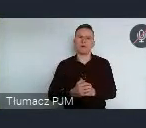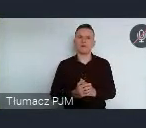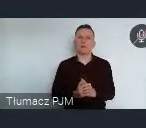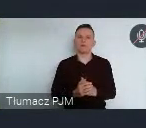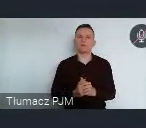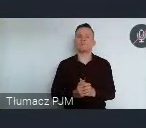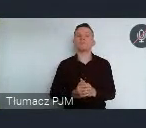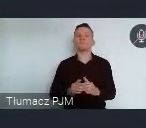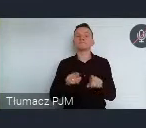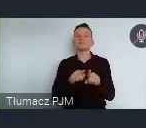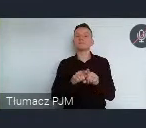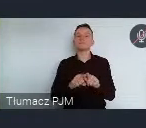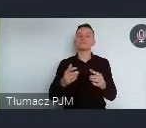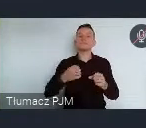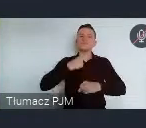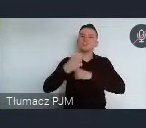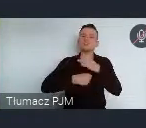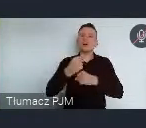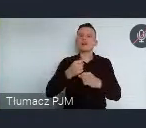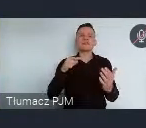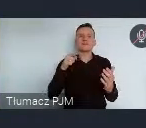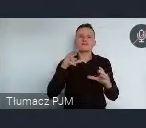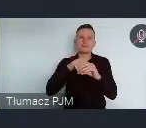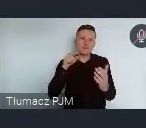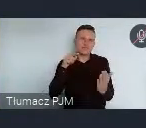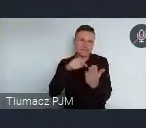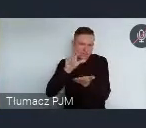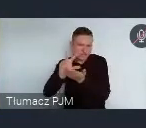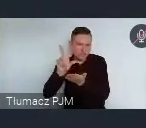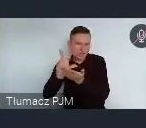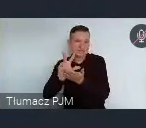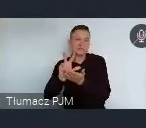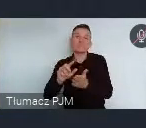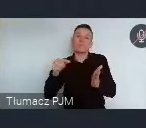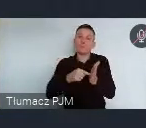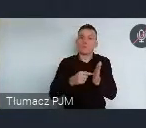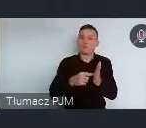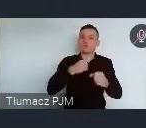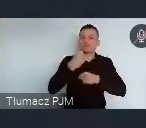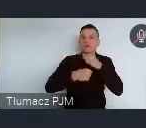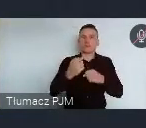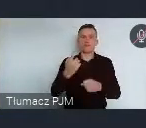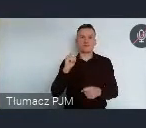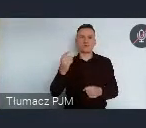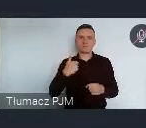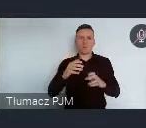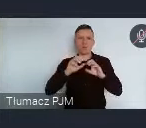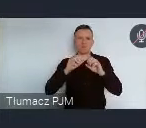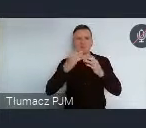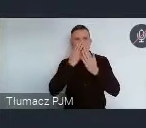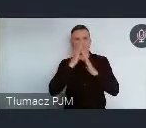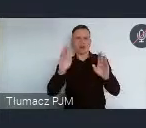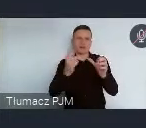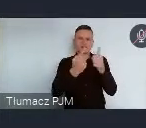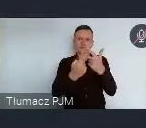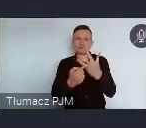w zakresie Celu 13., to są te działania, które tutaj pokazujemy na przykładzie Aleksandrowa Łódzkiego,